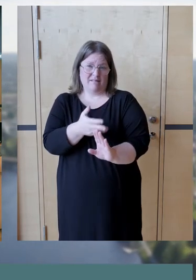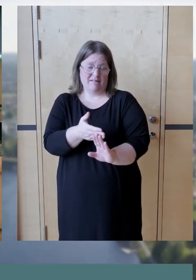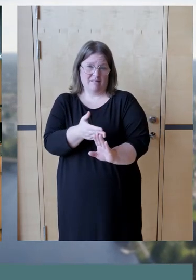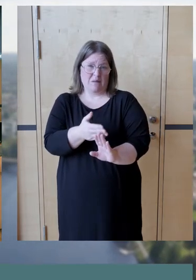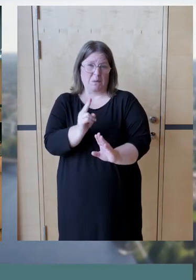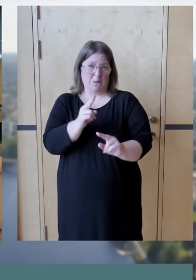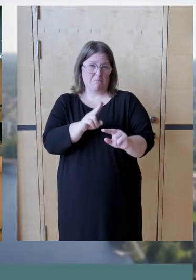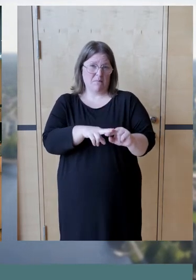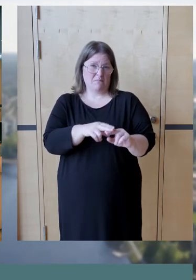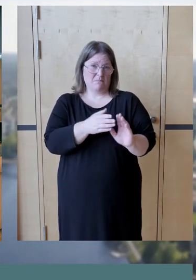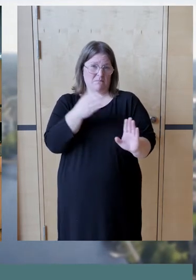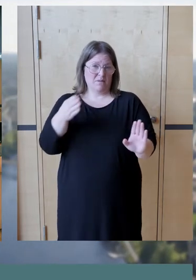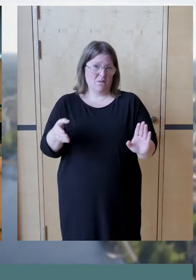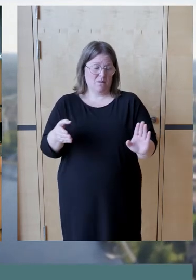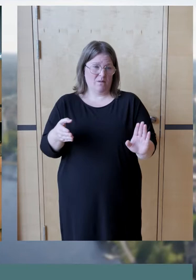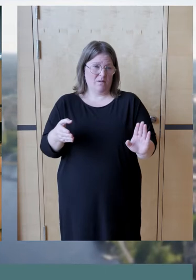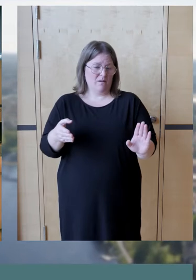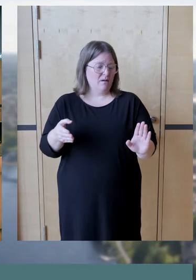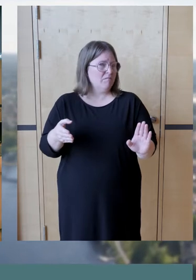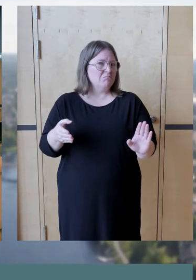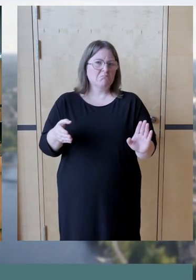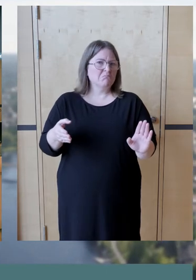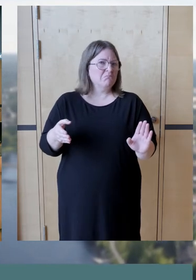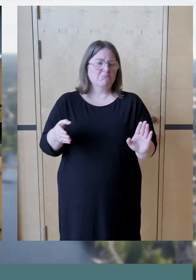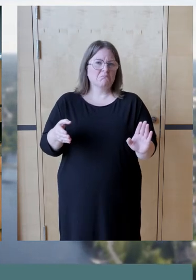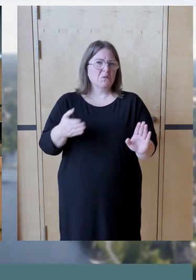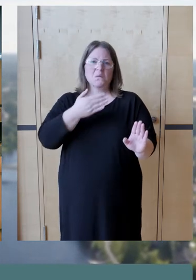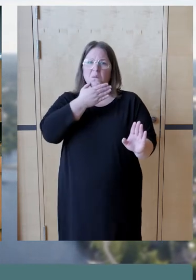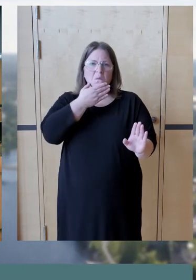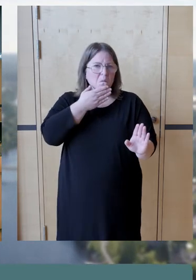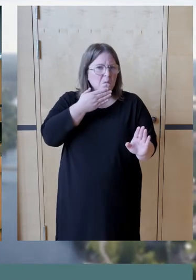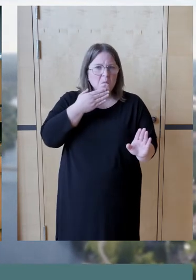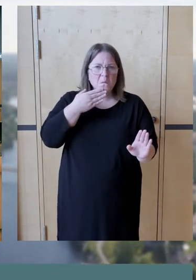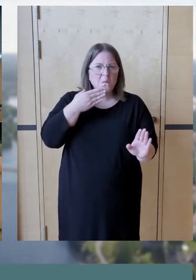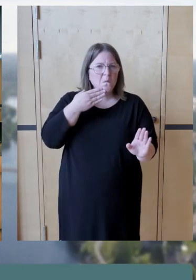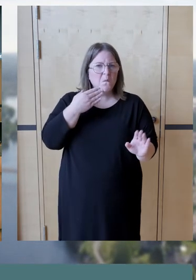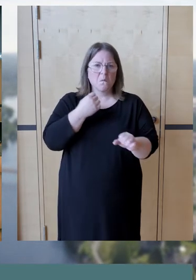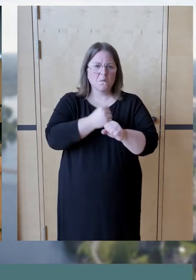Så har man ju överhuvudtaget inte arbetat överhuvudtaget för att hitta en ersättning